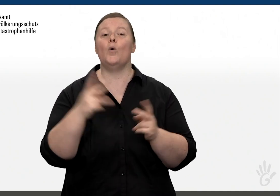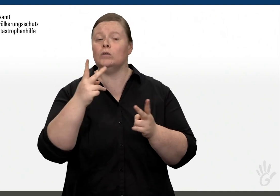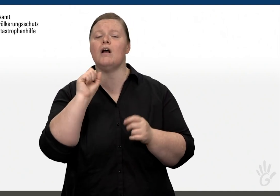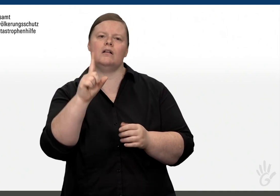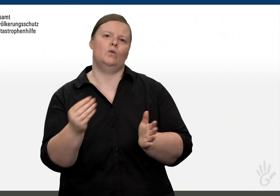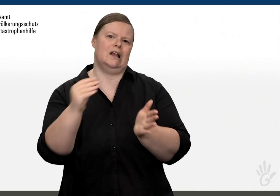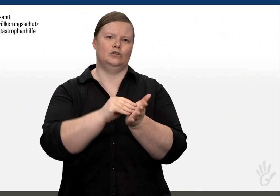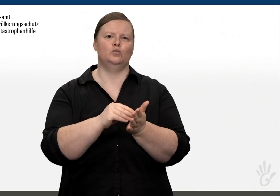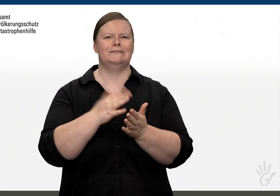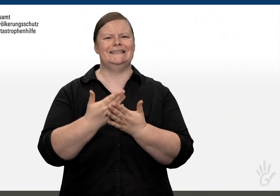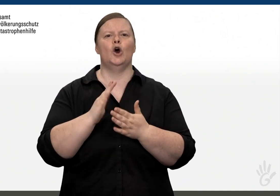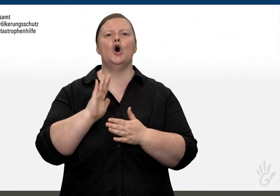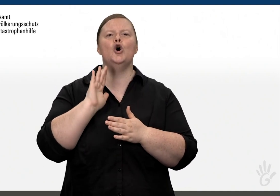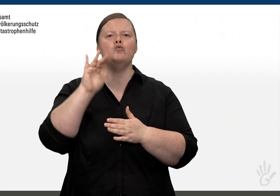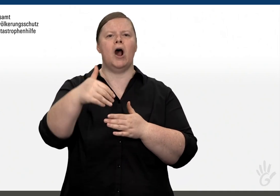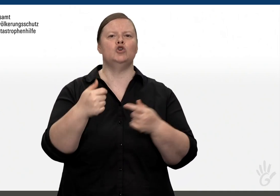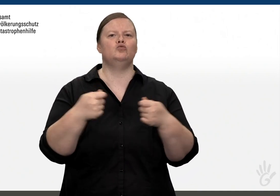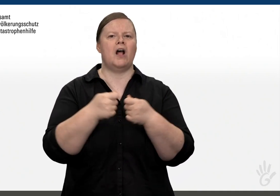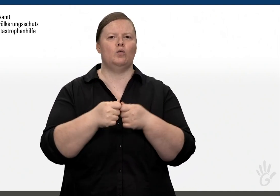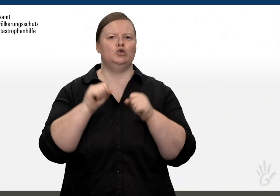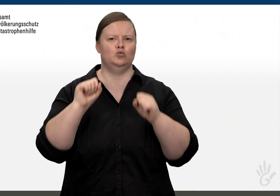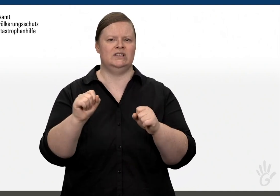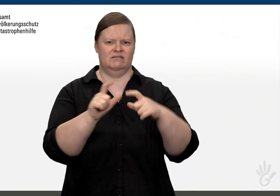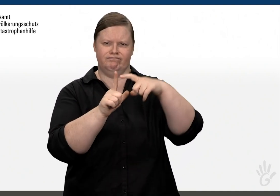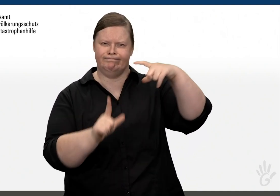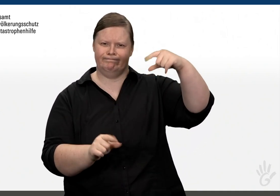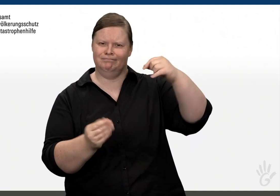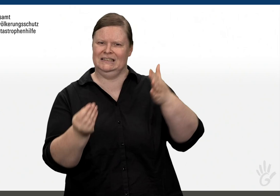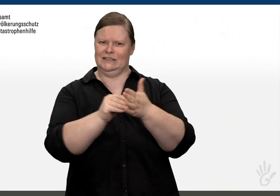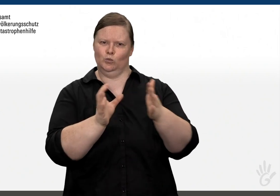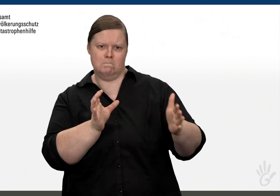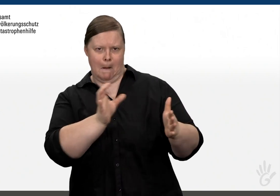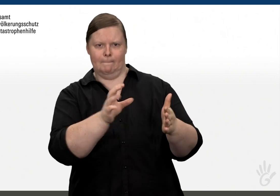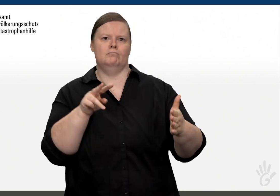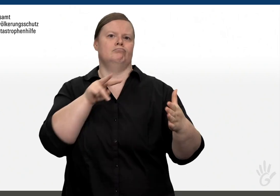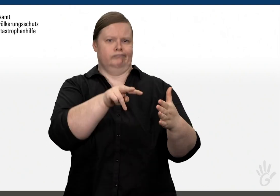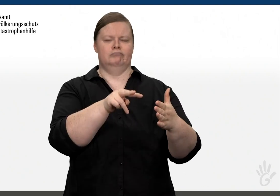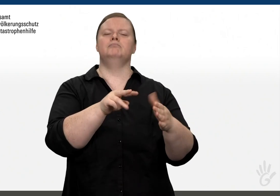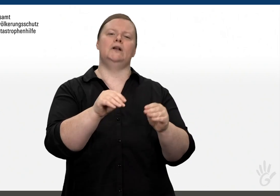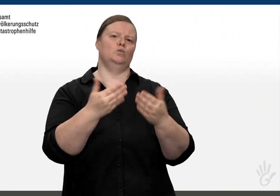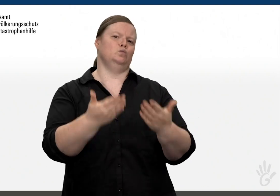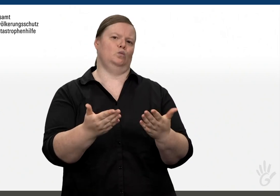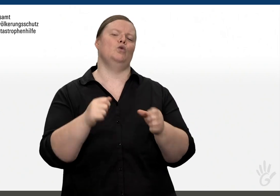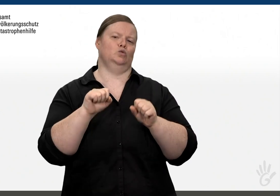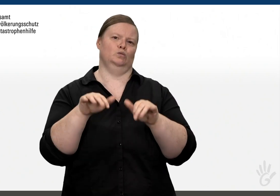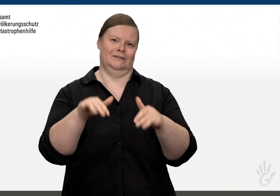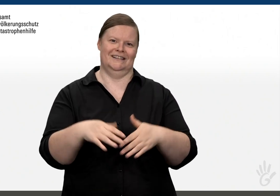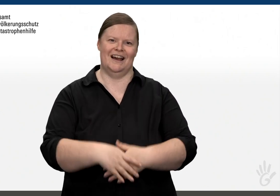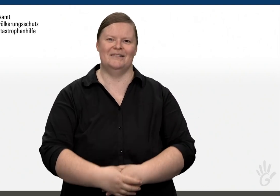oder einen so genannten Überspannungsschutz zu verwenden.